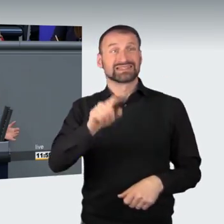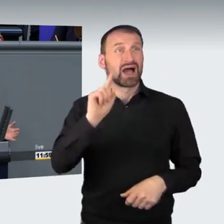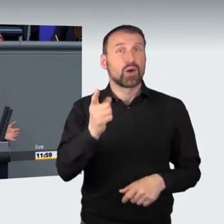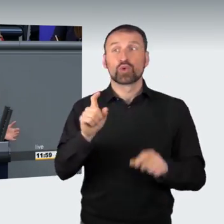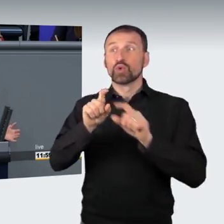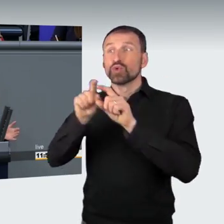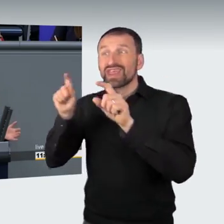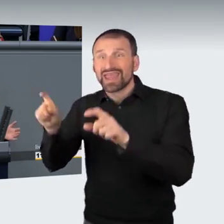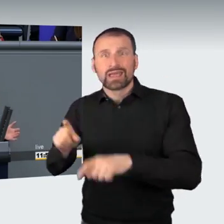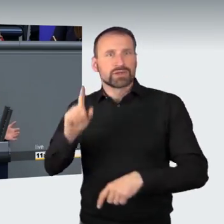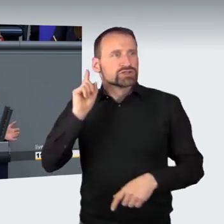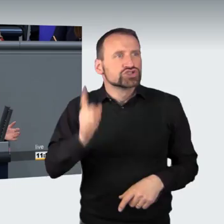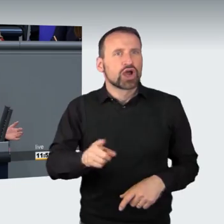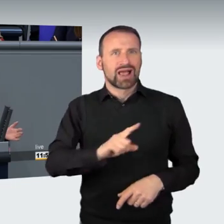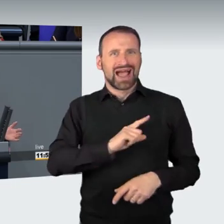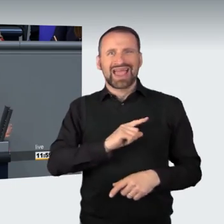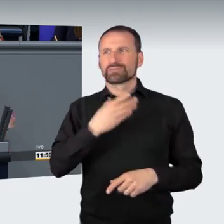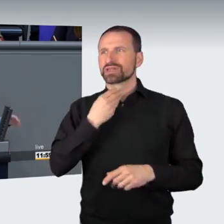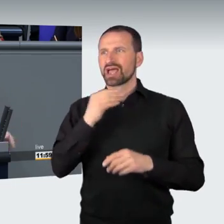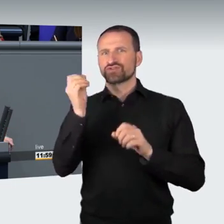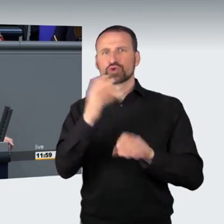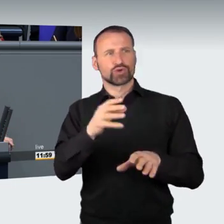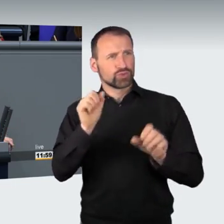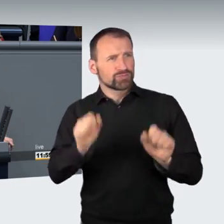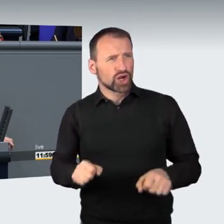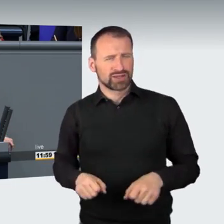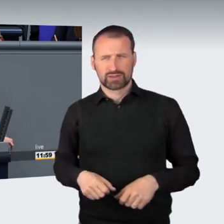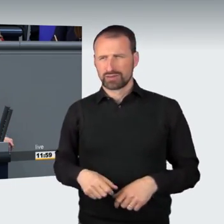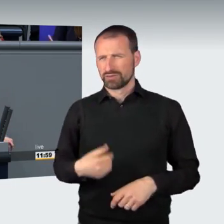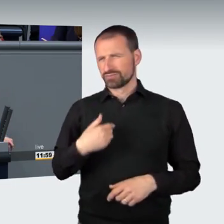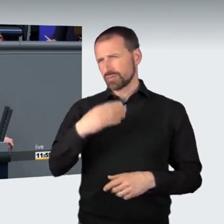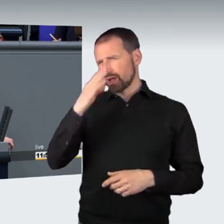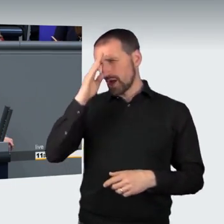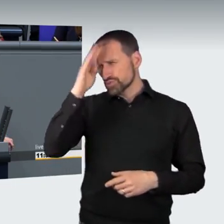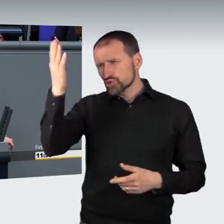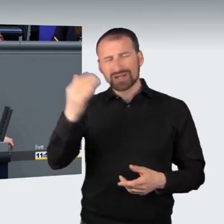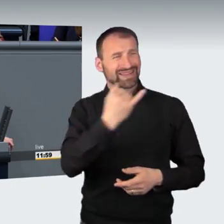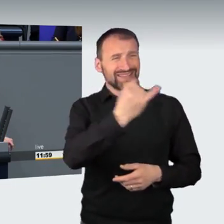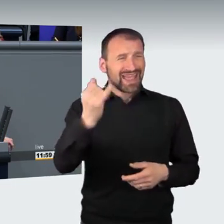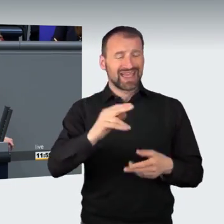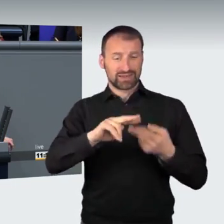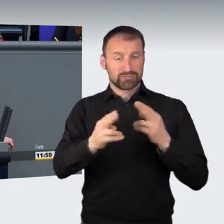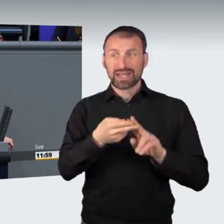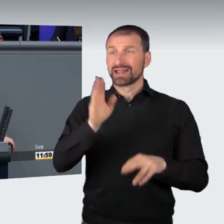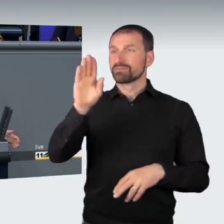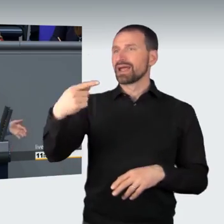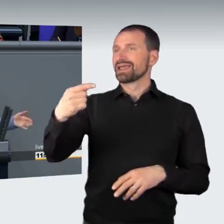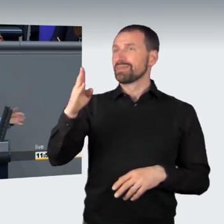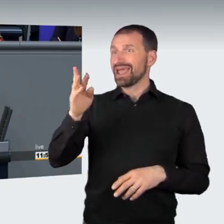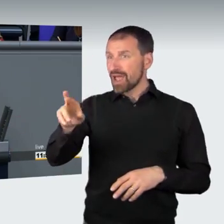aussprechen können. Es ist doch, ehrlich gesagt, völlig absurd, dass jetzt jeder, der Mitglied einer GbR ist, plötzlich Eigenbedarf anmelden kann.